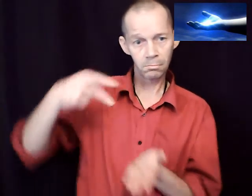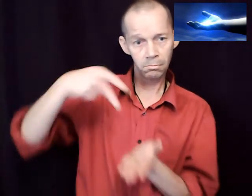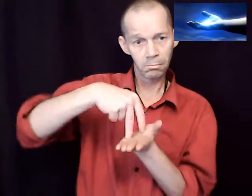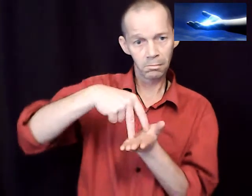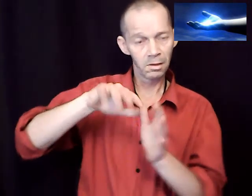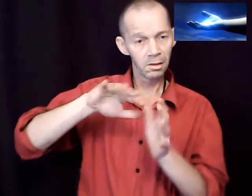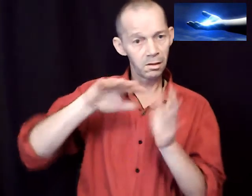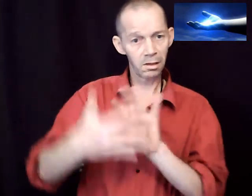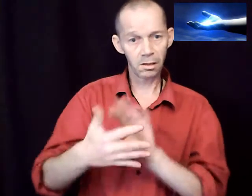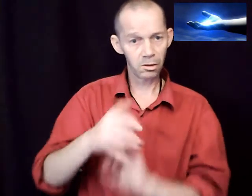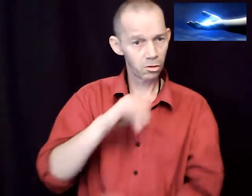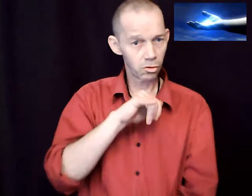Il n'a jamais vécu sur terre.